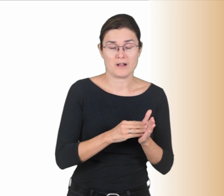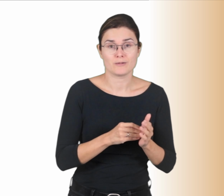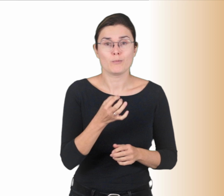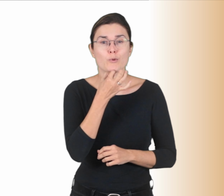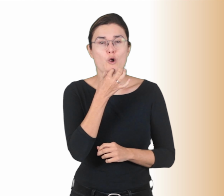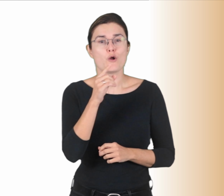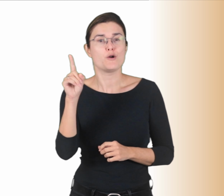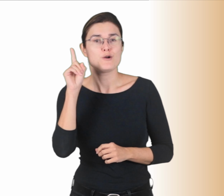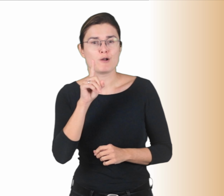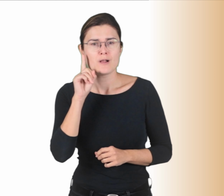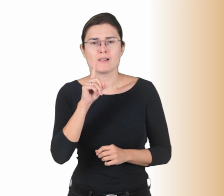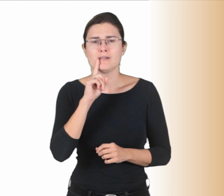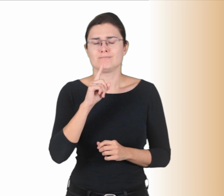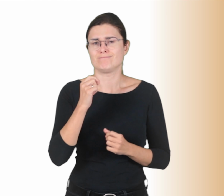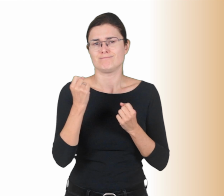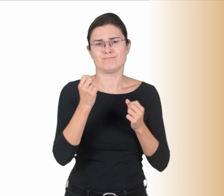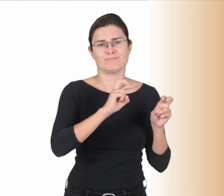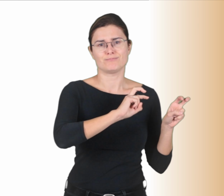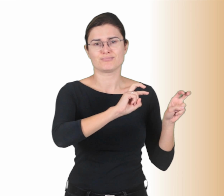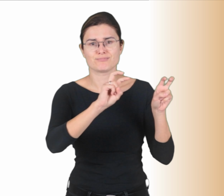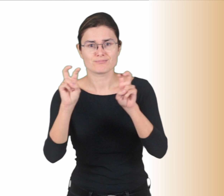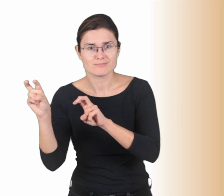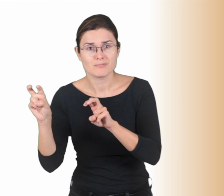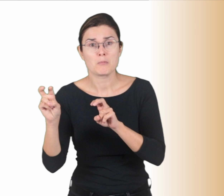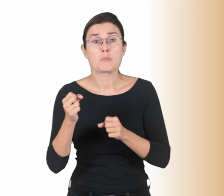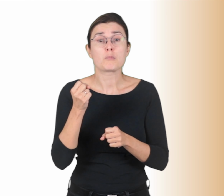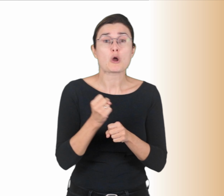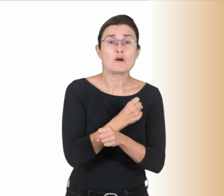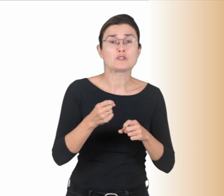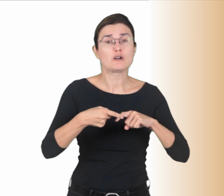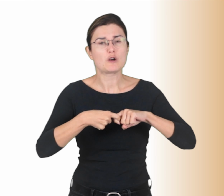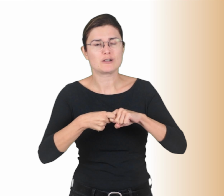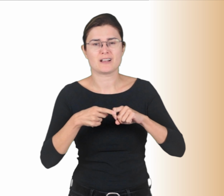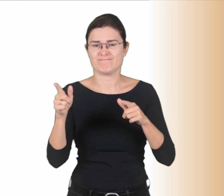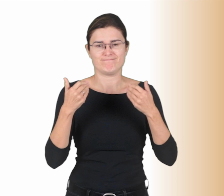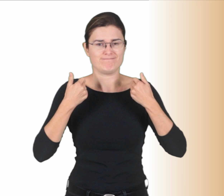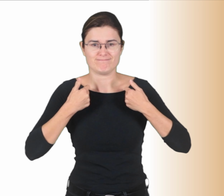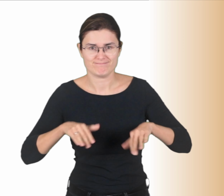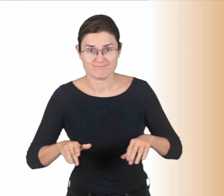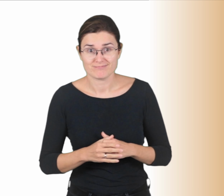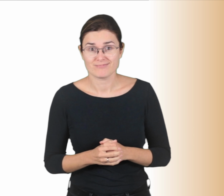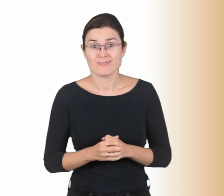Przykładowo młody mężczyzna stale zmienia partnerki/partnerów, nie nawiązuje głębokiej relacji z jedną osobą.